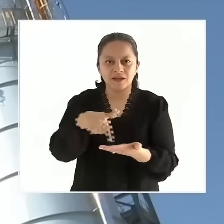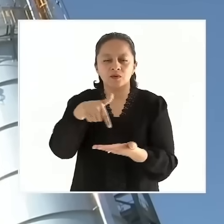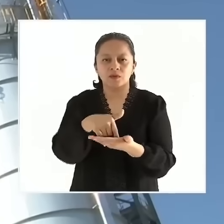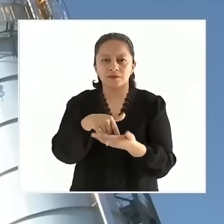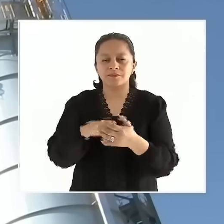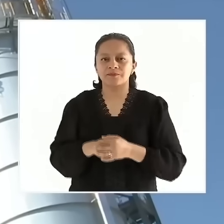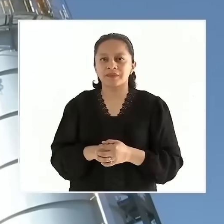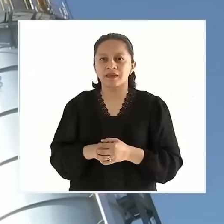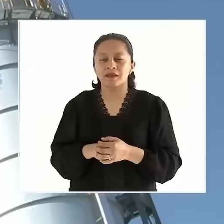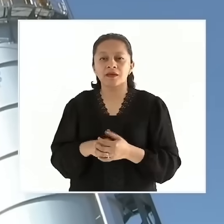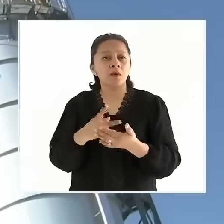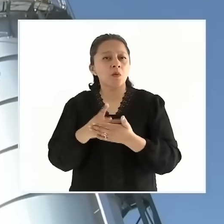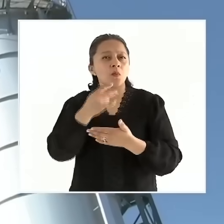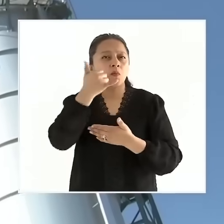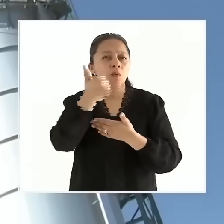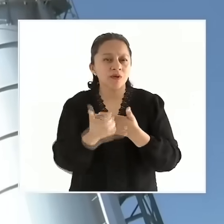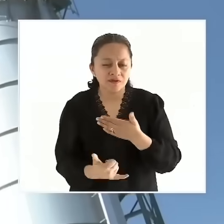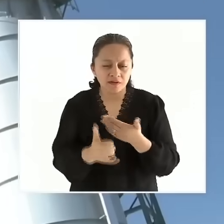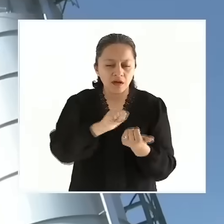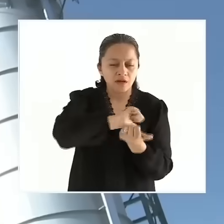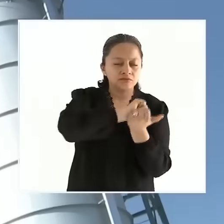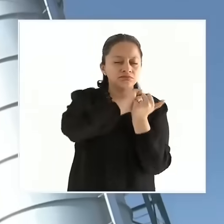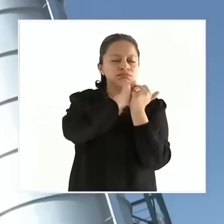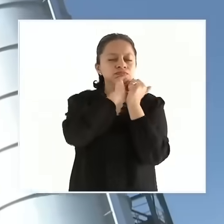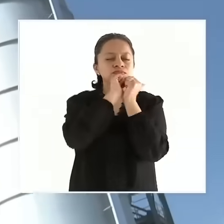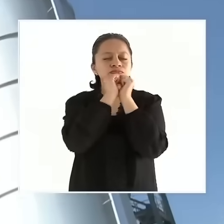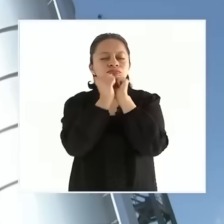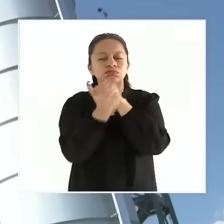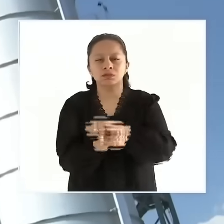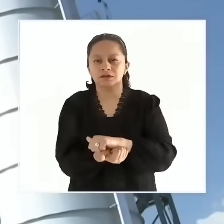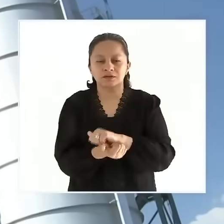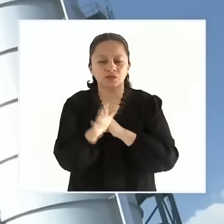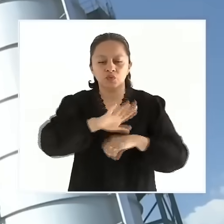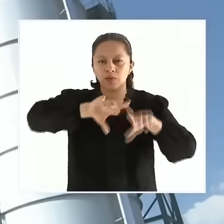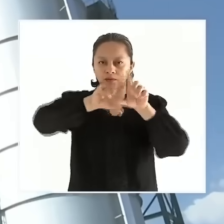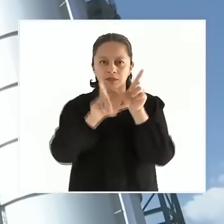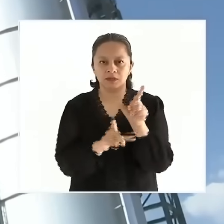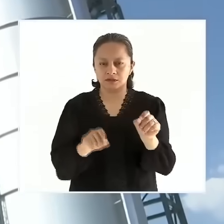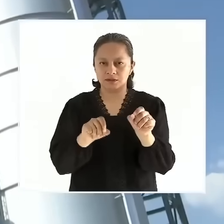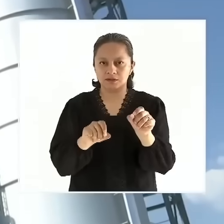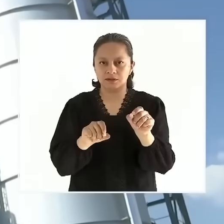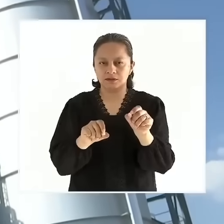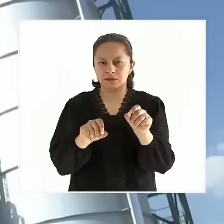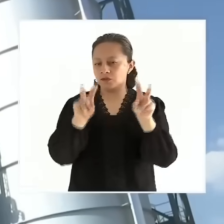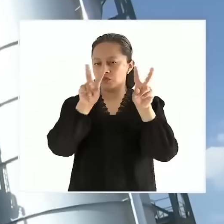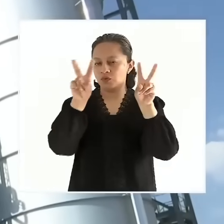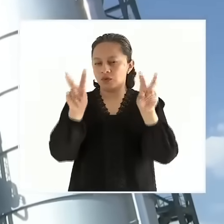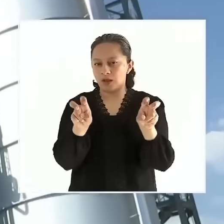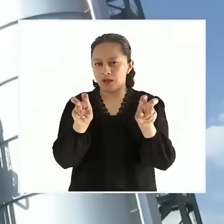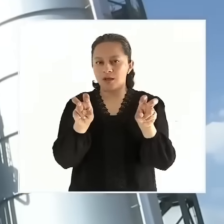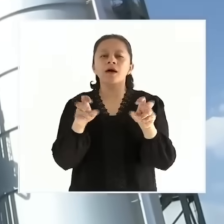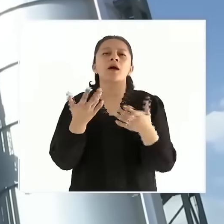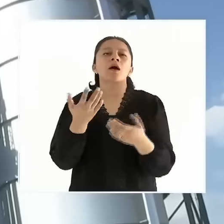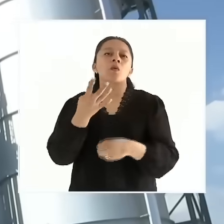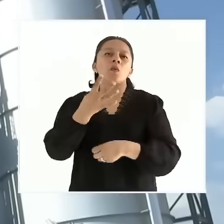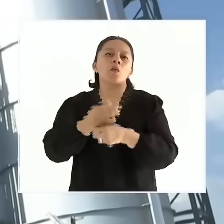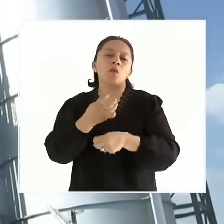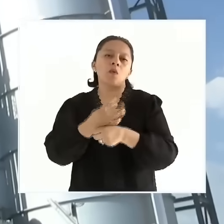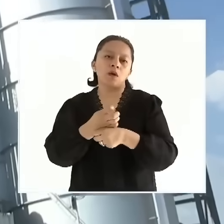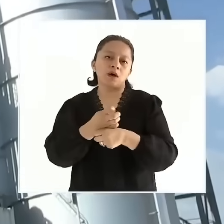proyecto, un proyecto de transformación del país. Le llamamos la cuarta transformación.